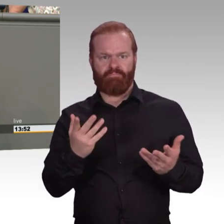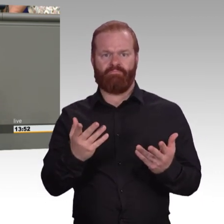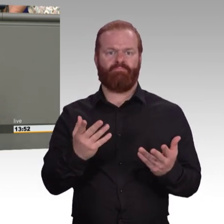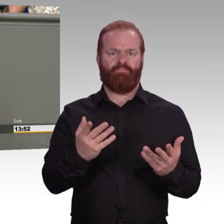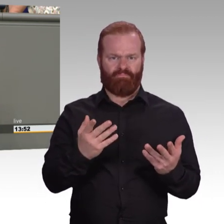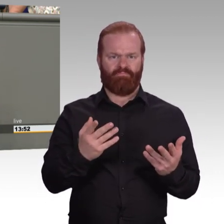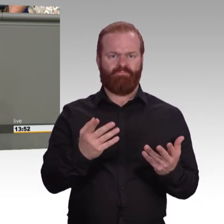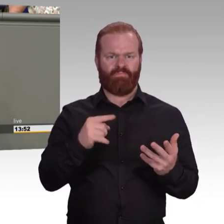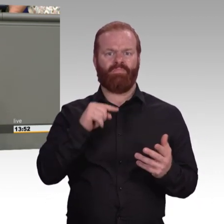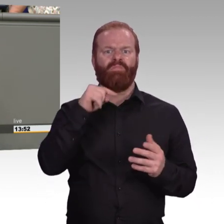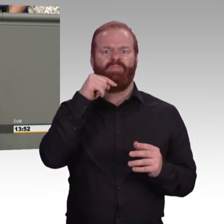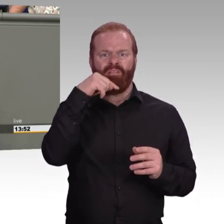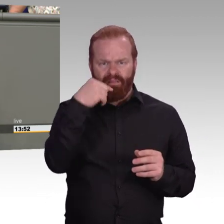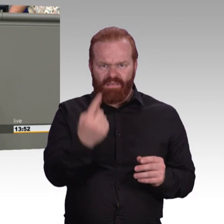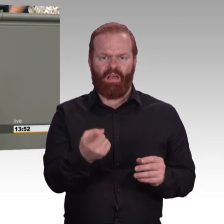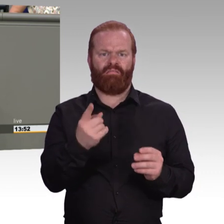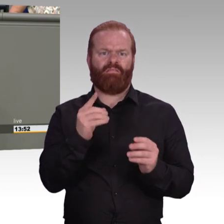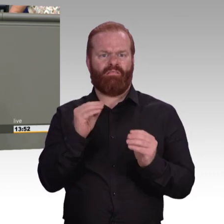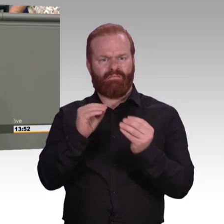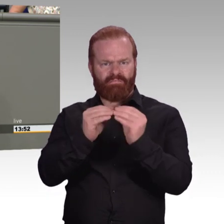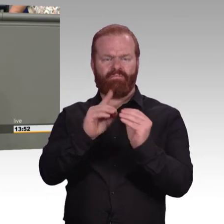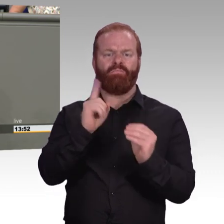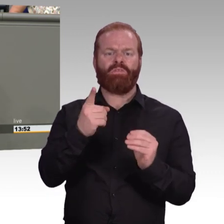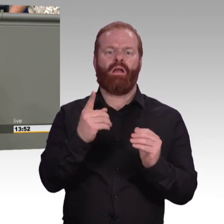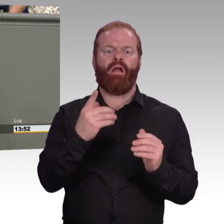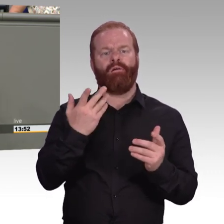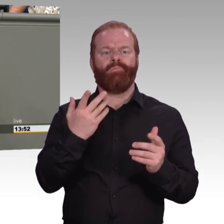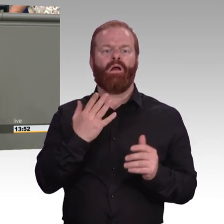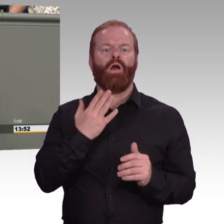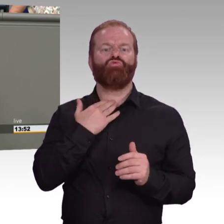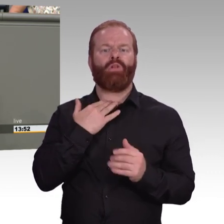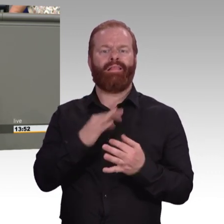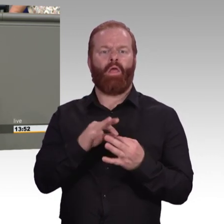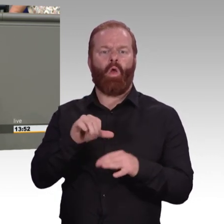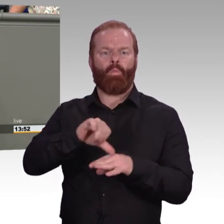Und nur mal so nebenbei, das Recht auf Spiel und die frei gestaltete Zeit für Kinder,